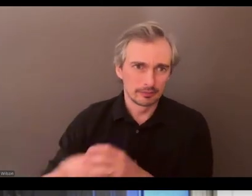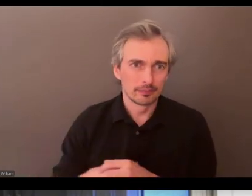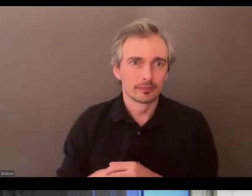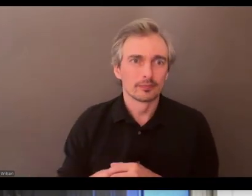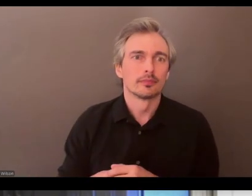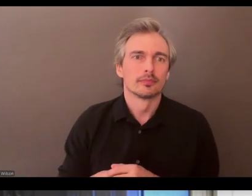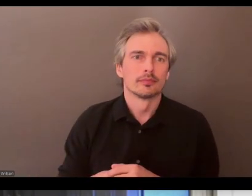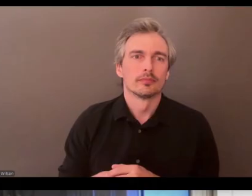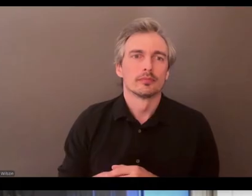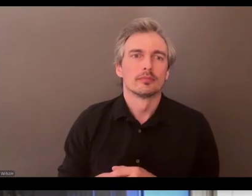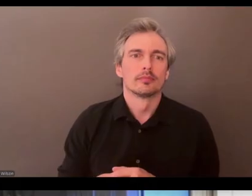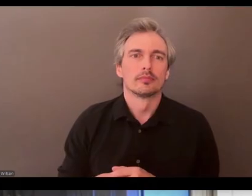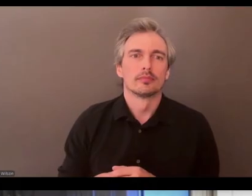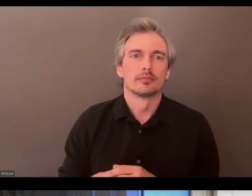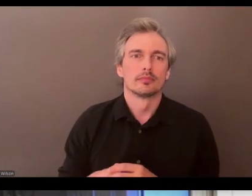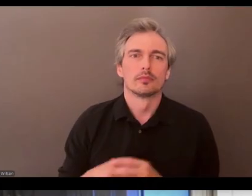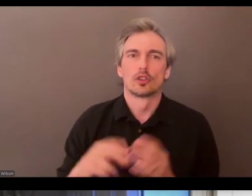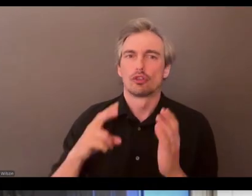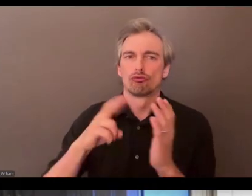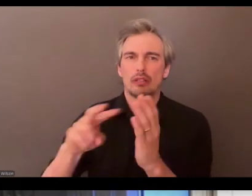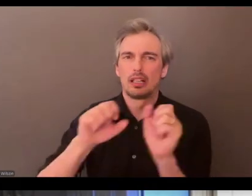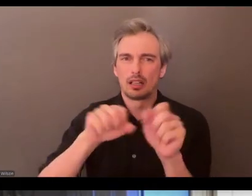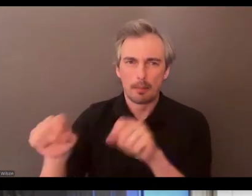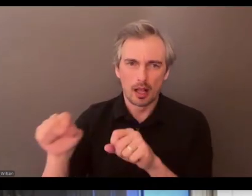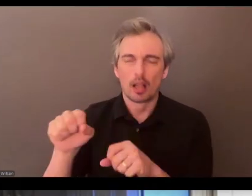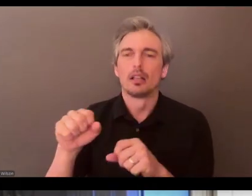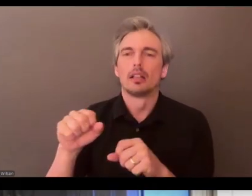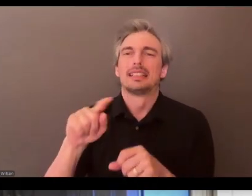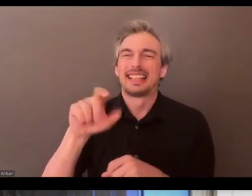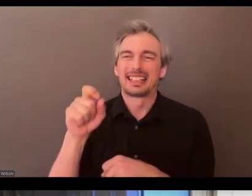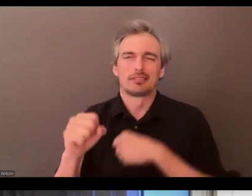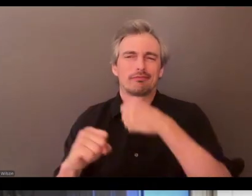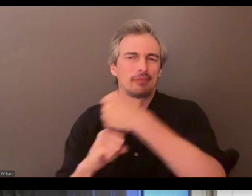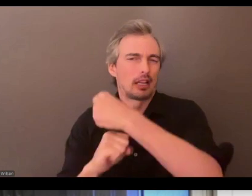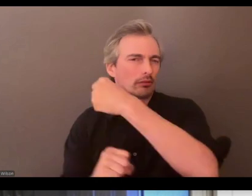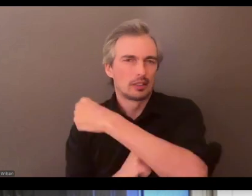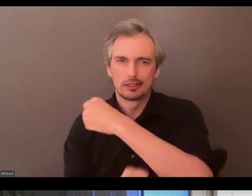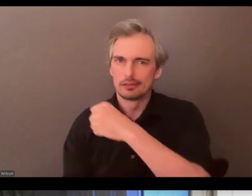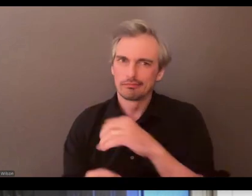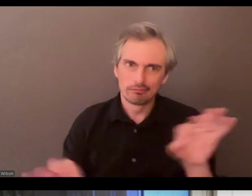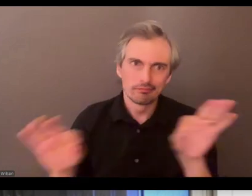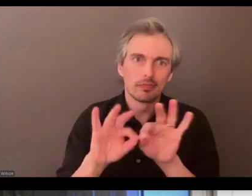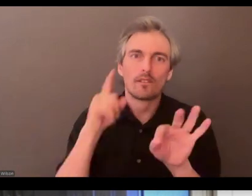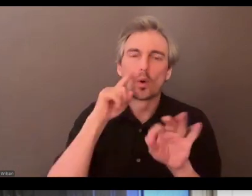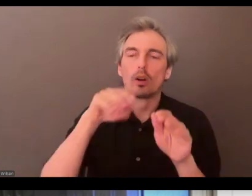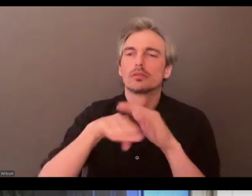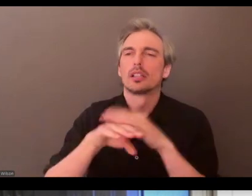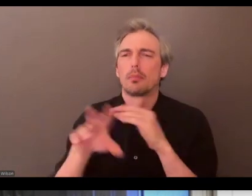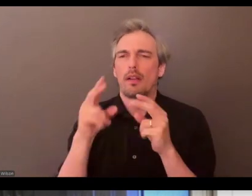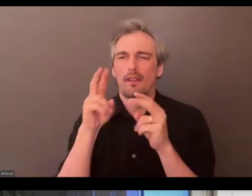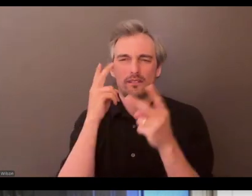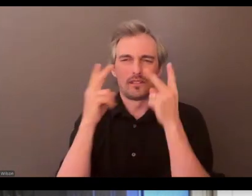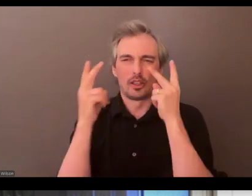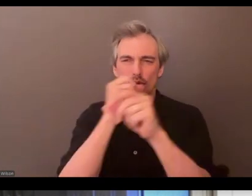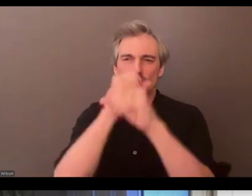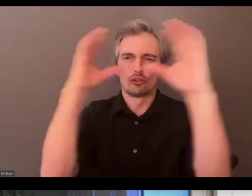ここで少し昔話をしますが、 90年代に私が携帯電話を持っ ていた頃、 4種類のフォントに変更できる機能がありました。